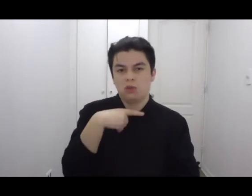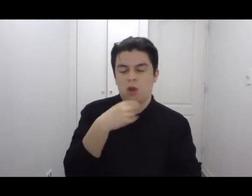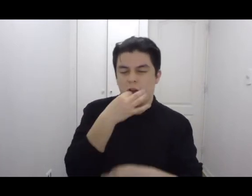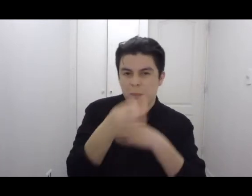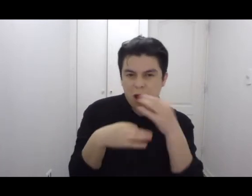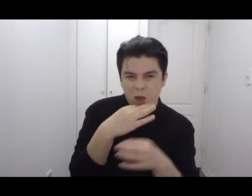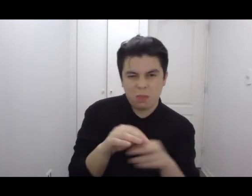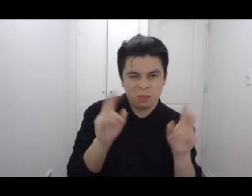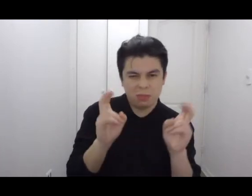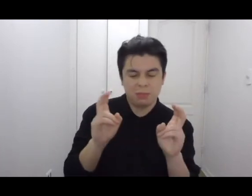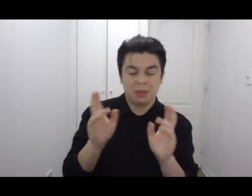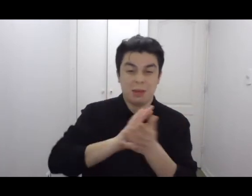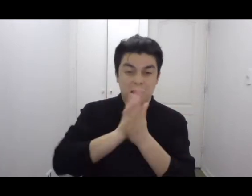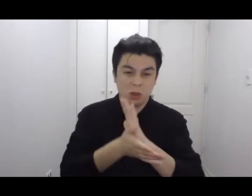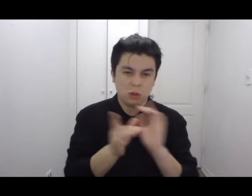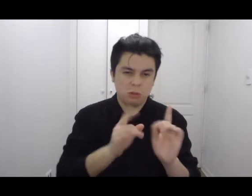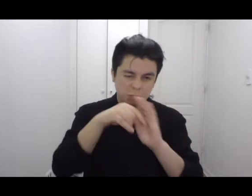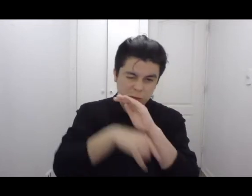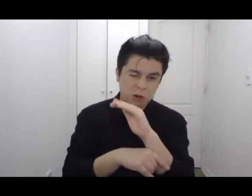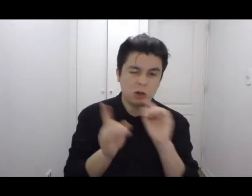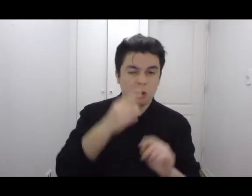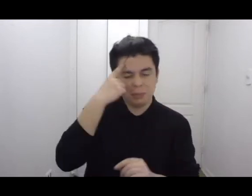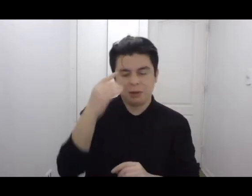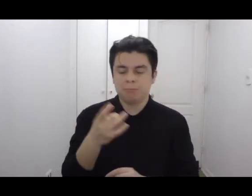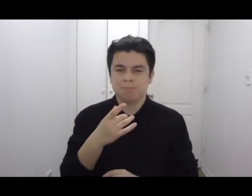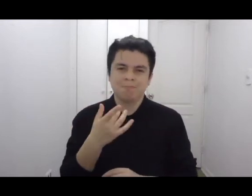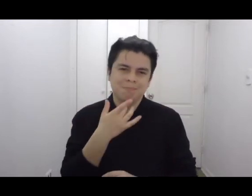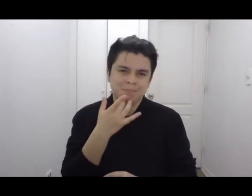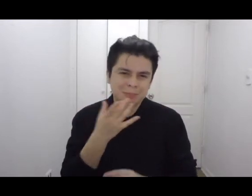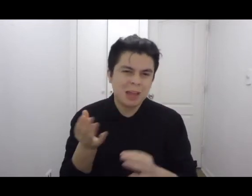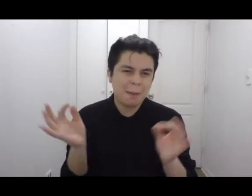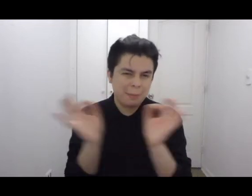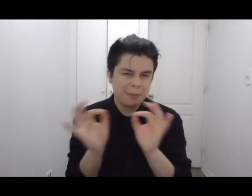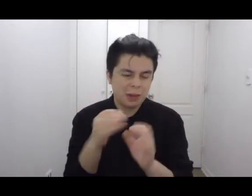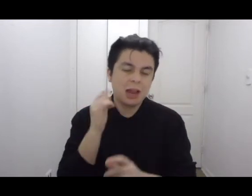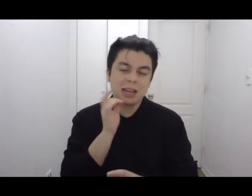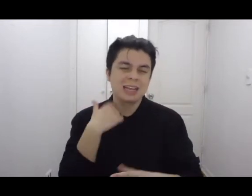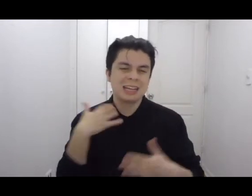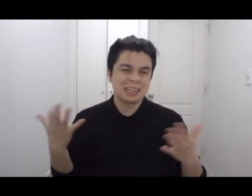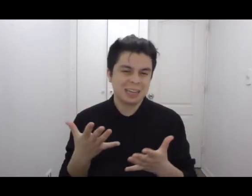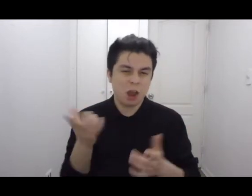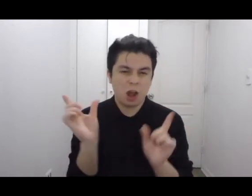ahora, tienen que ir a verlo al capítulo 2, pero básicamente es una aplicación que te ayuda